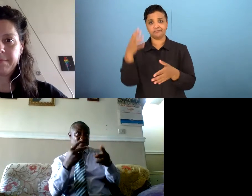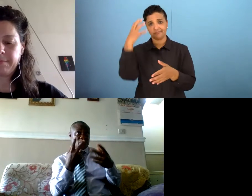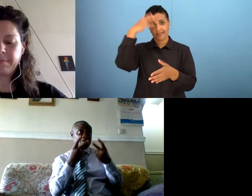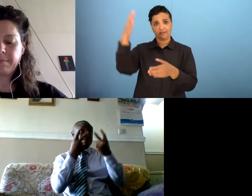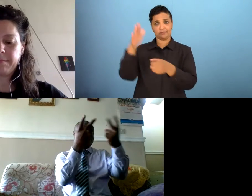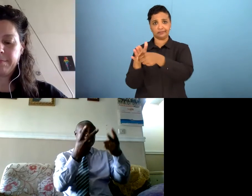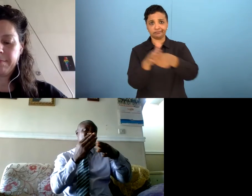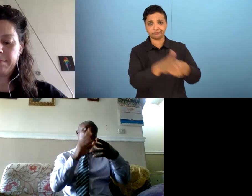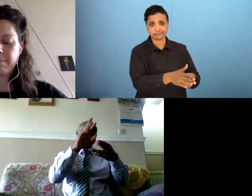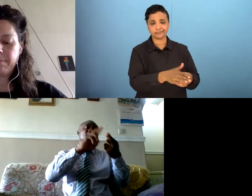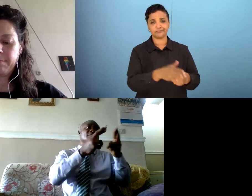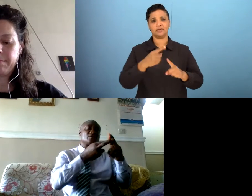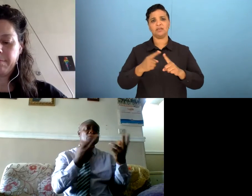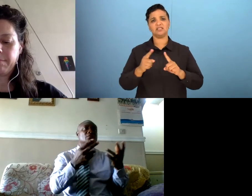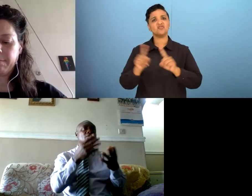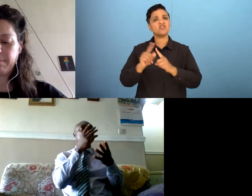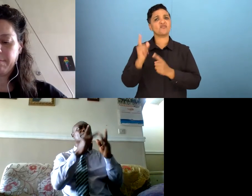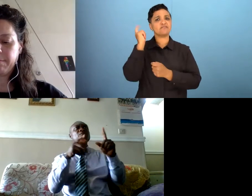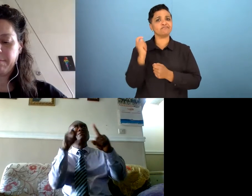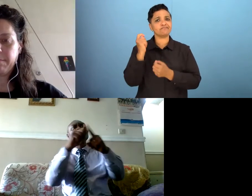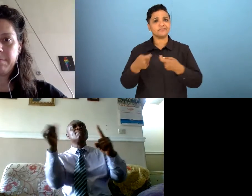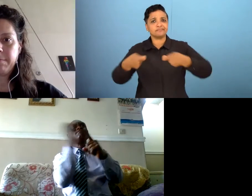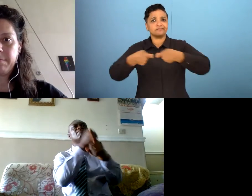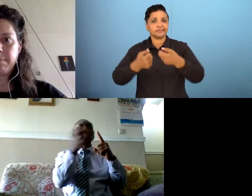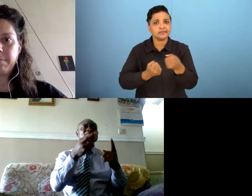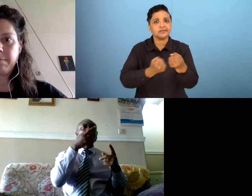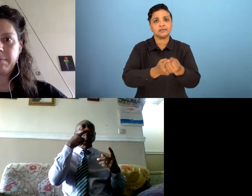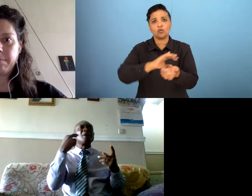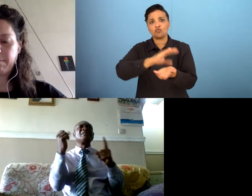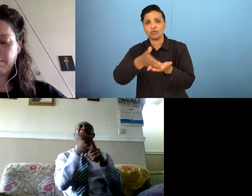El estudio también encontró que la exclusión de las personas con discapacidad de las